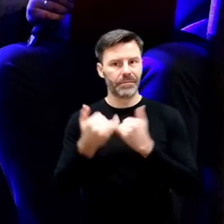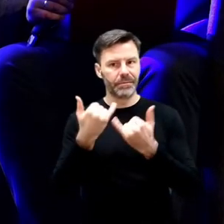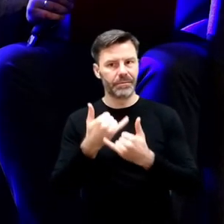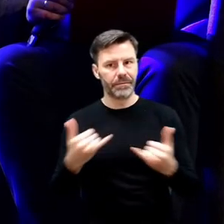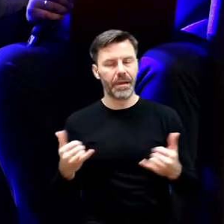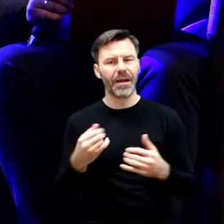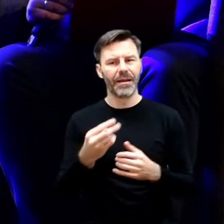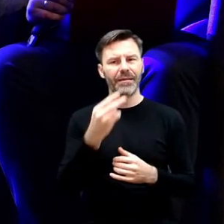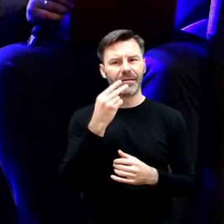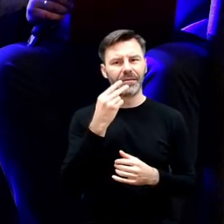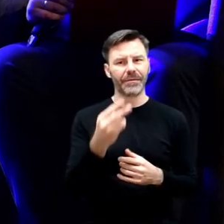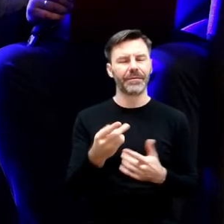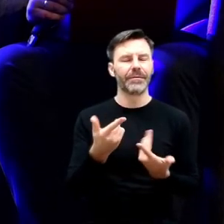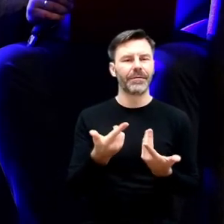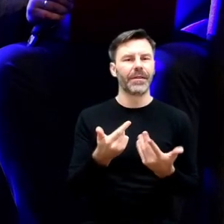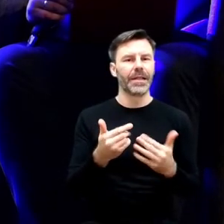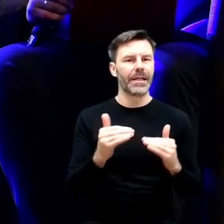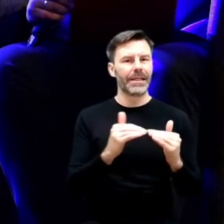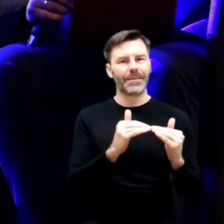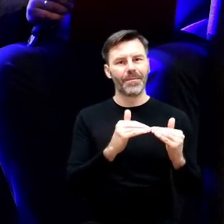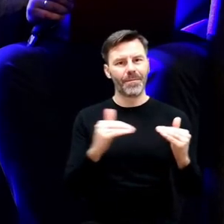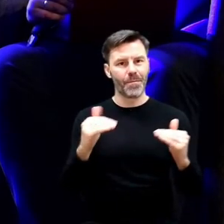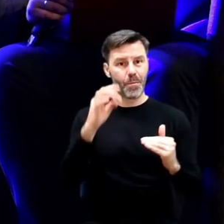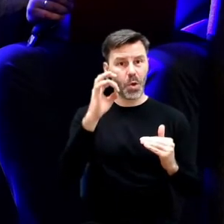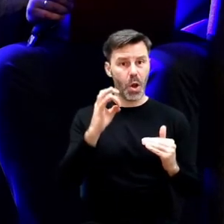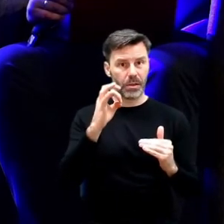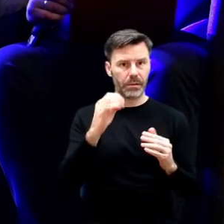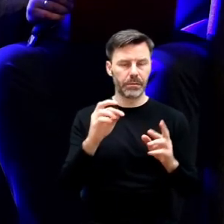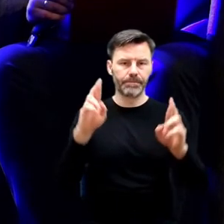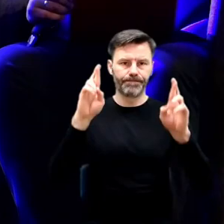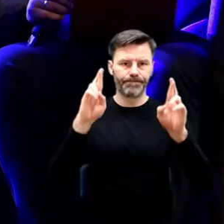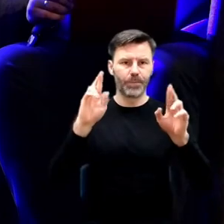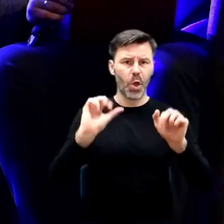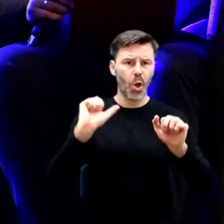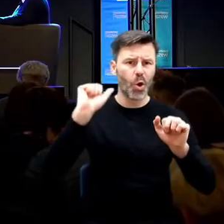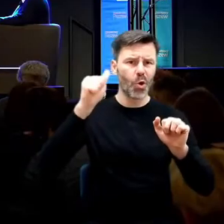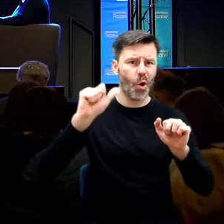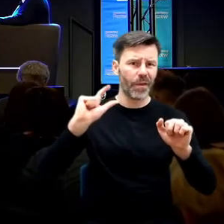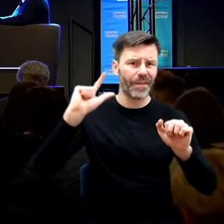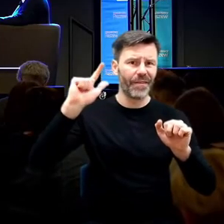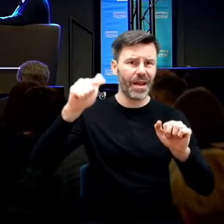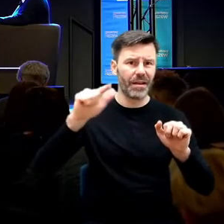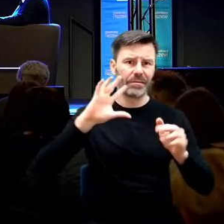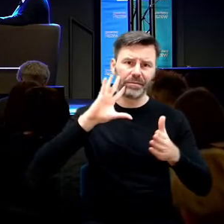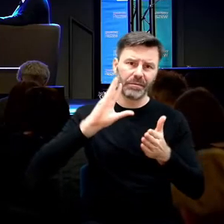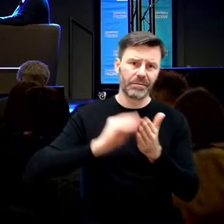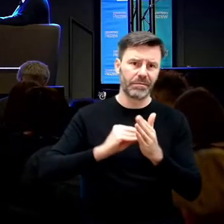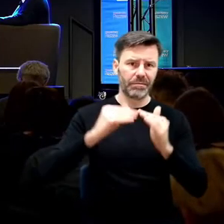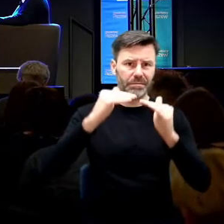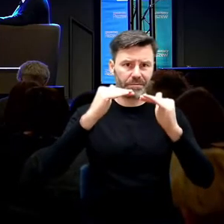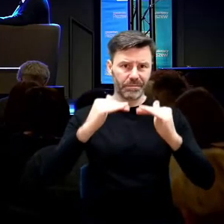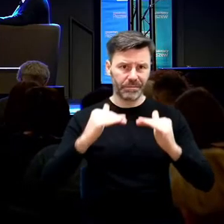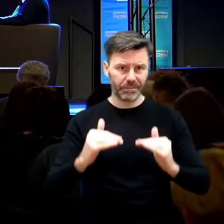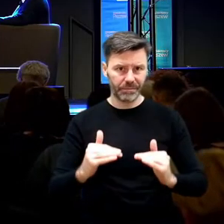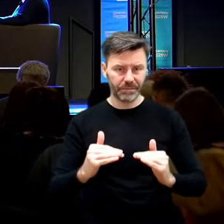w perspektywie roku, dwóch powrócą do tych przyzwoitych i wtedy ten czynsz będzie zupełnie inny.